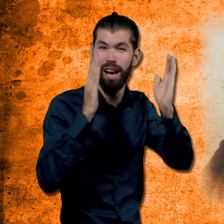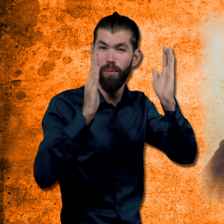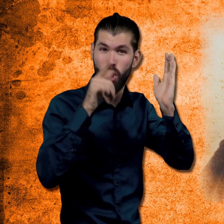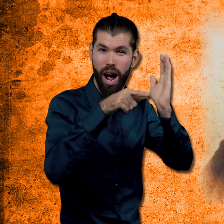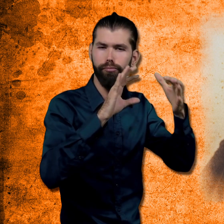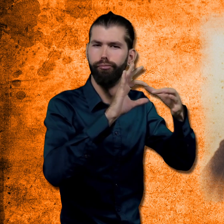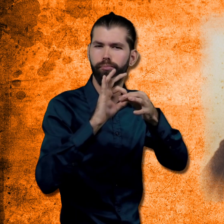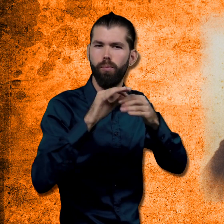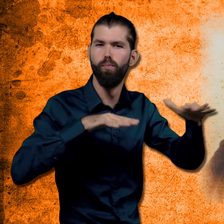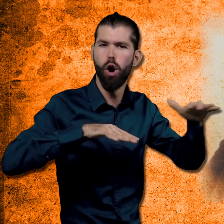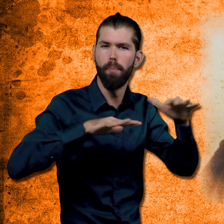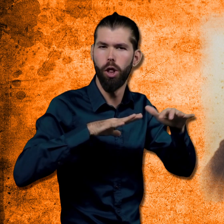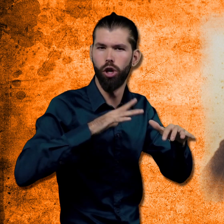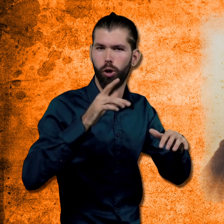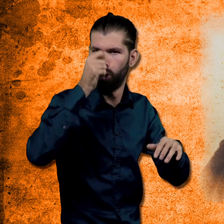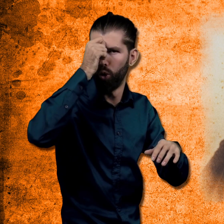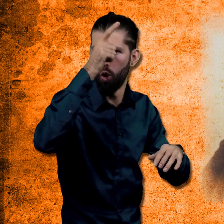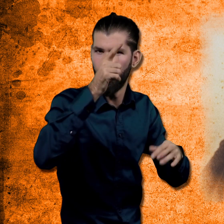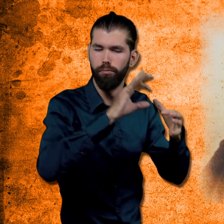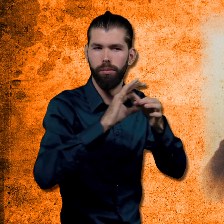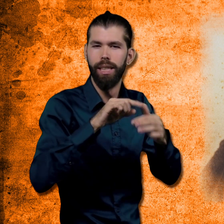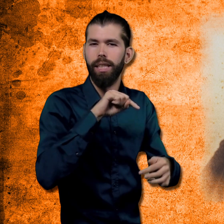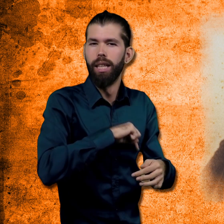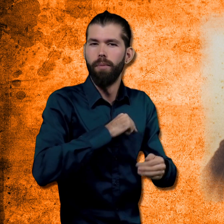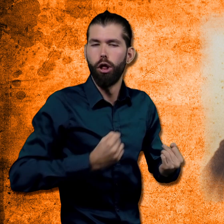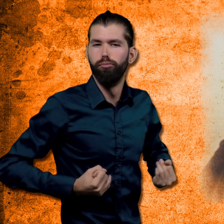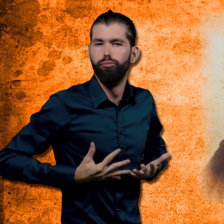moviments culturals que es van posicionar en la modernitat i el progrés de l’època,